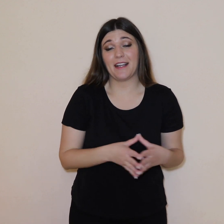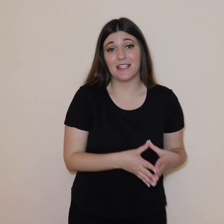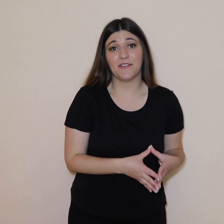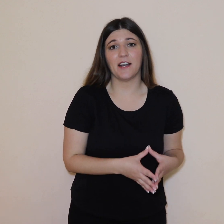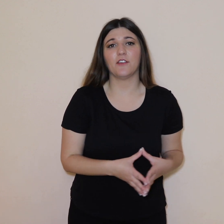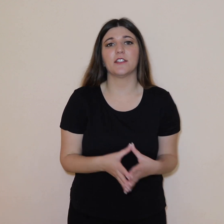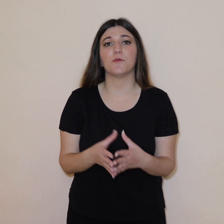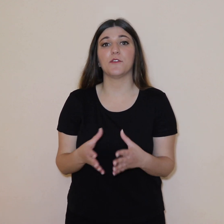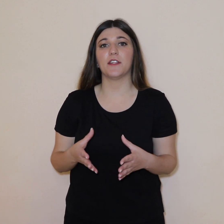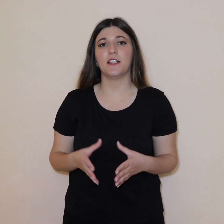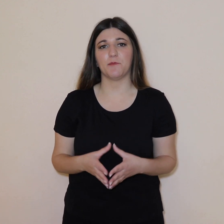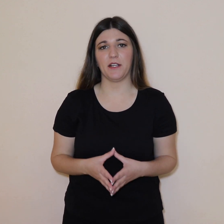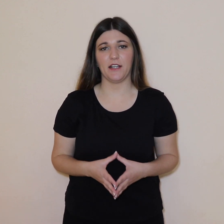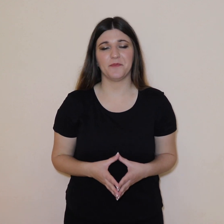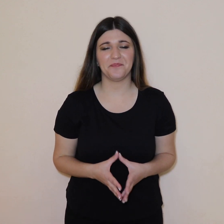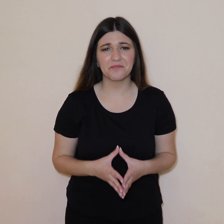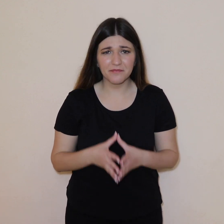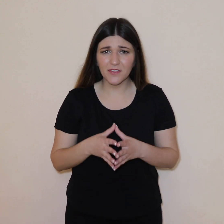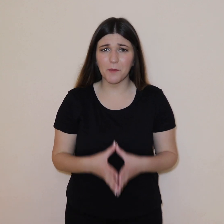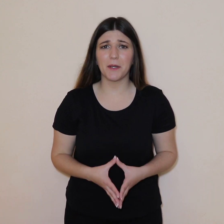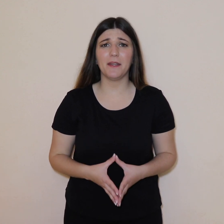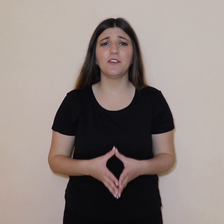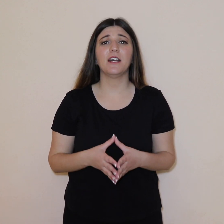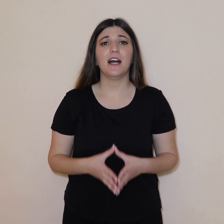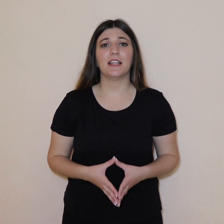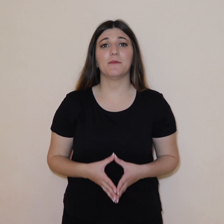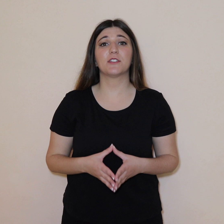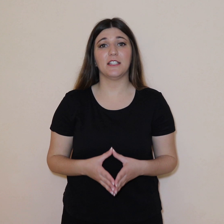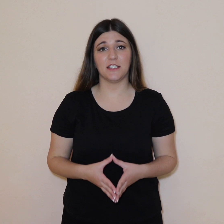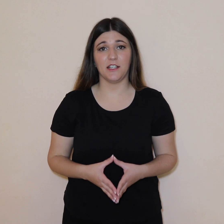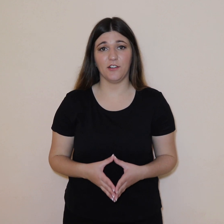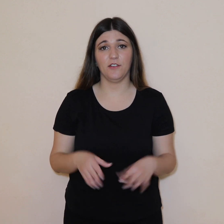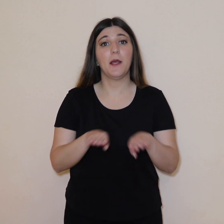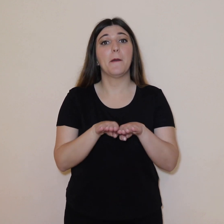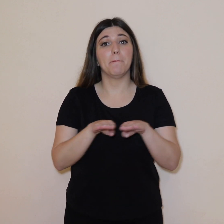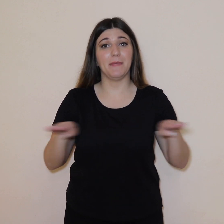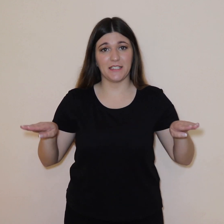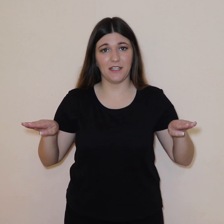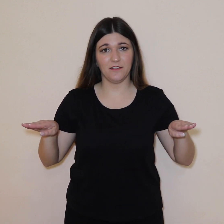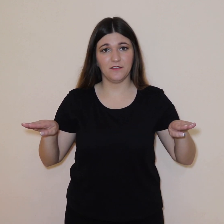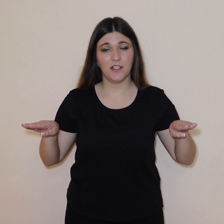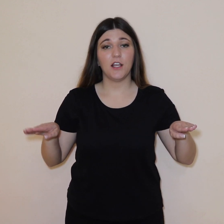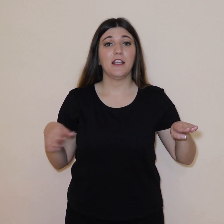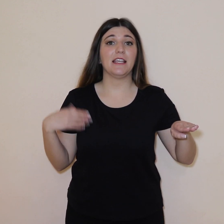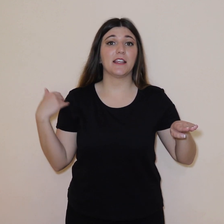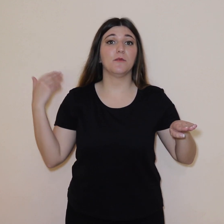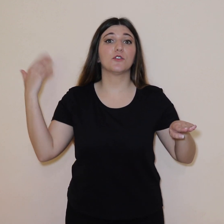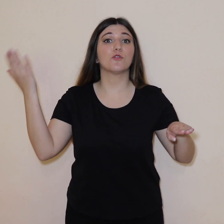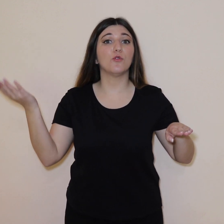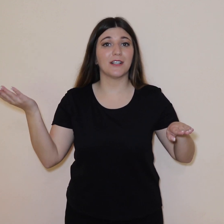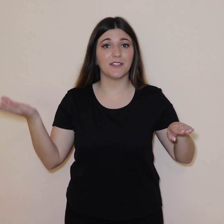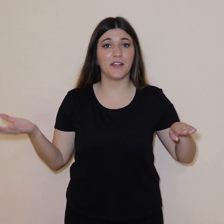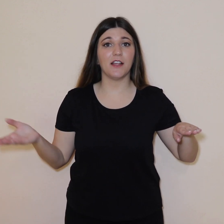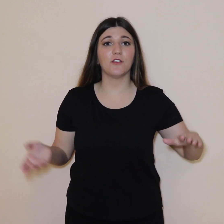clasificadores muy fácil de explicar. Primero hacemos el signo "mesa" y hacemos un clasificador